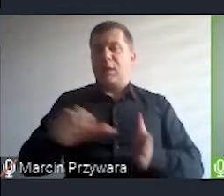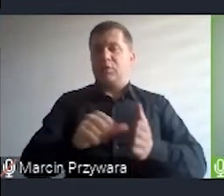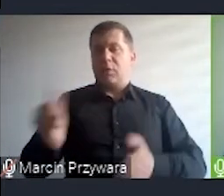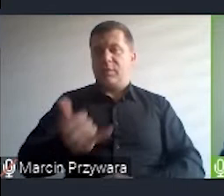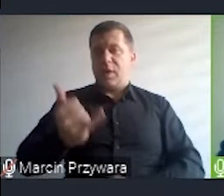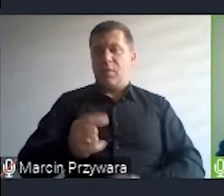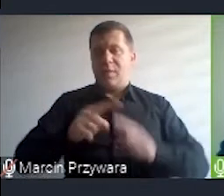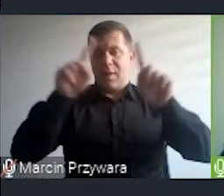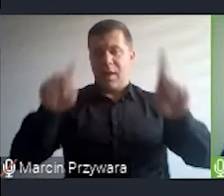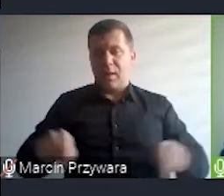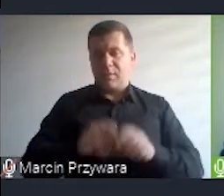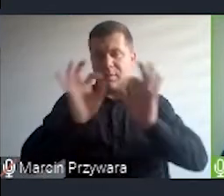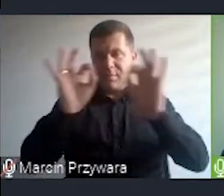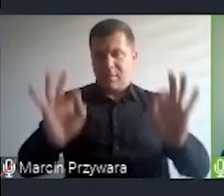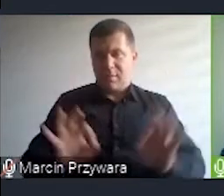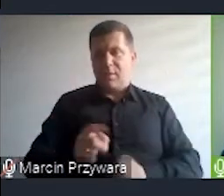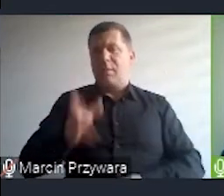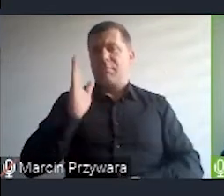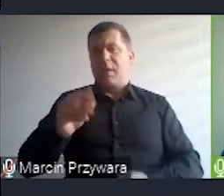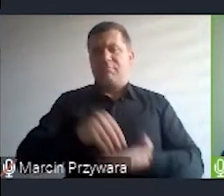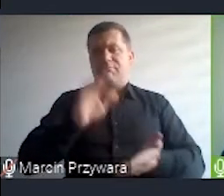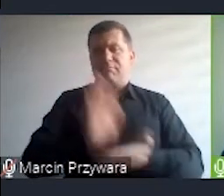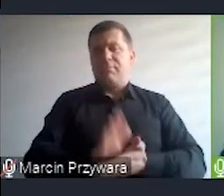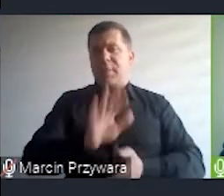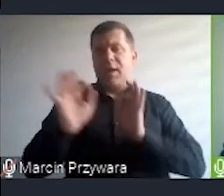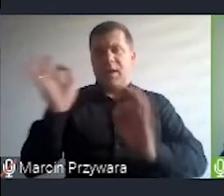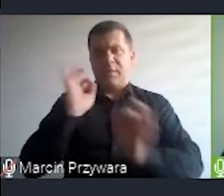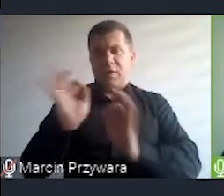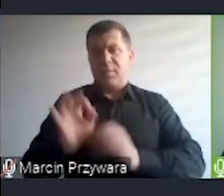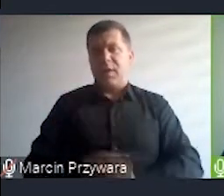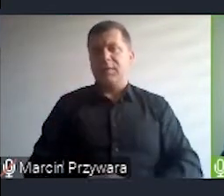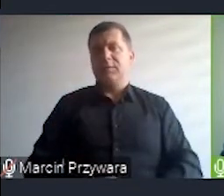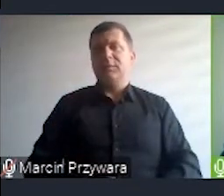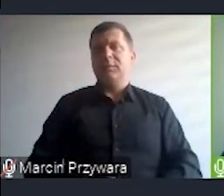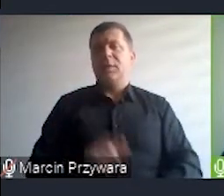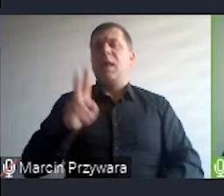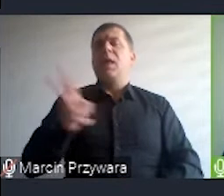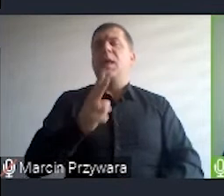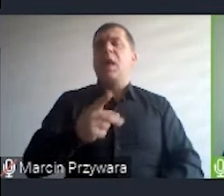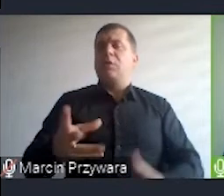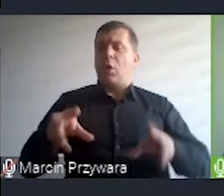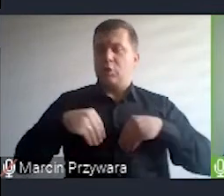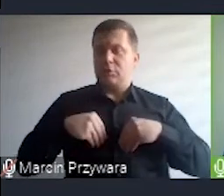Ta kwarta środka trwałego będzie zawierać informacje o tym kiedy on został nabyty,